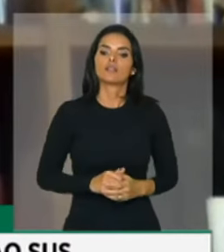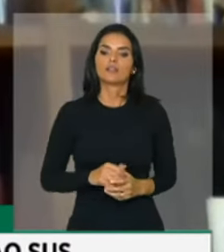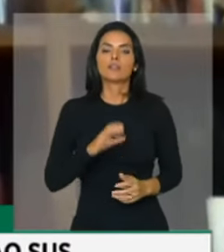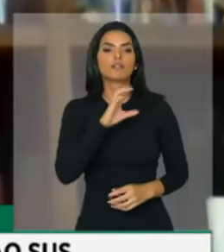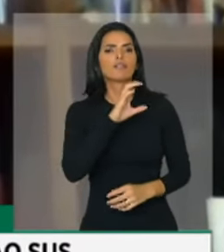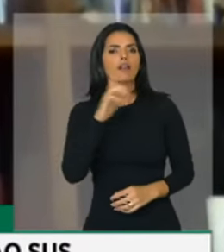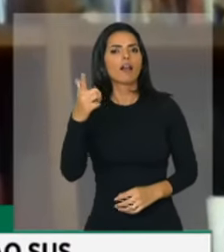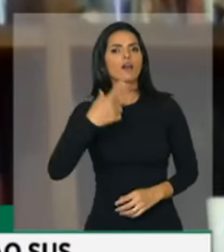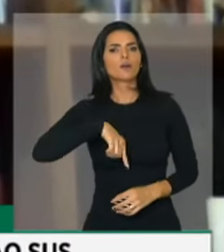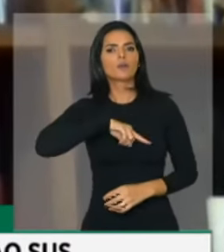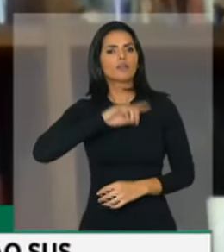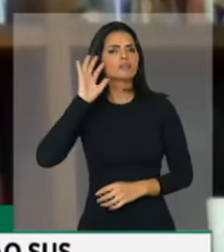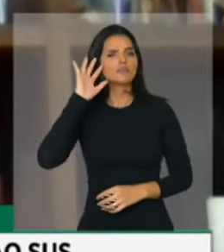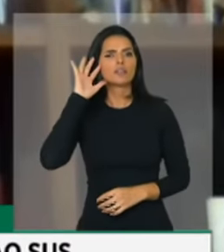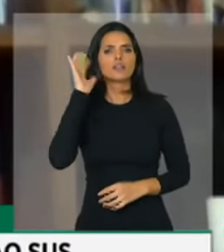RESOLVER OS PROBLEMAS DE